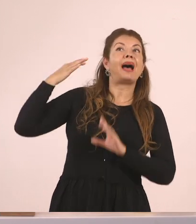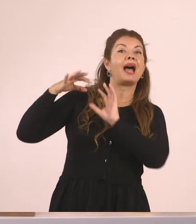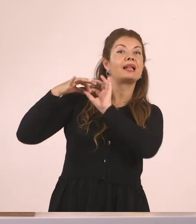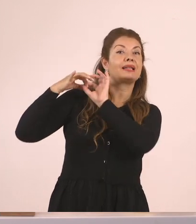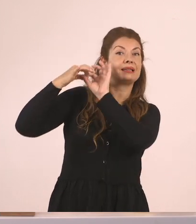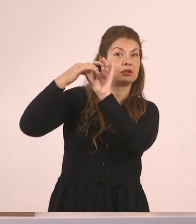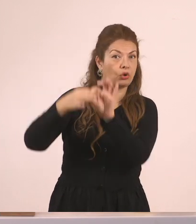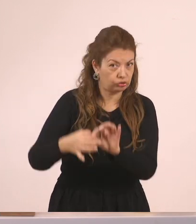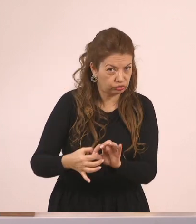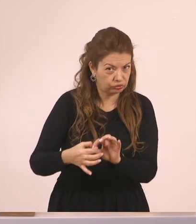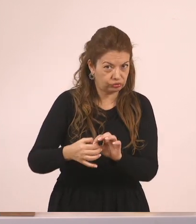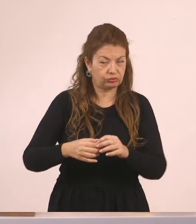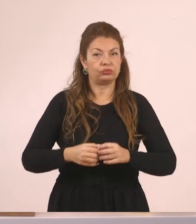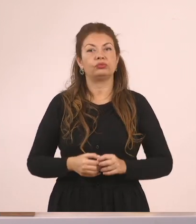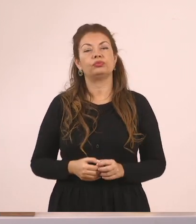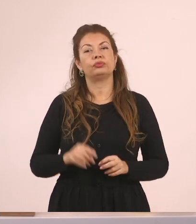και τον Αόριστο.